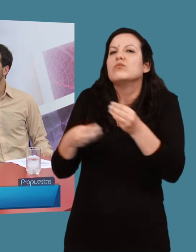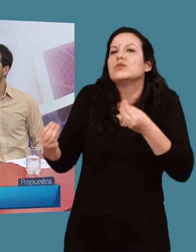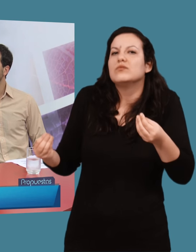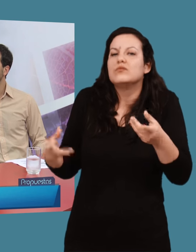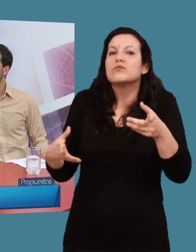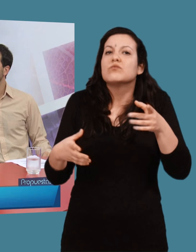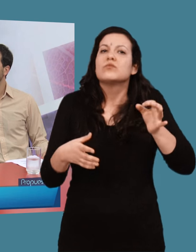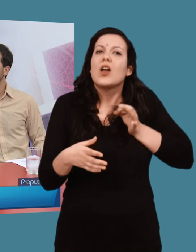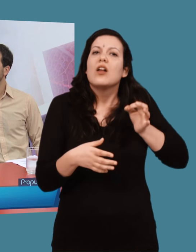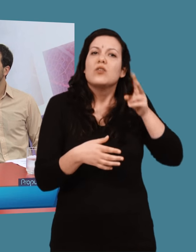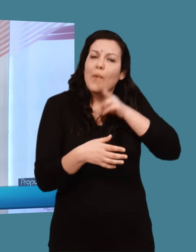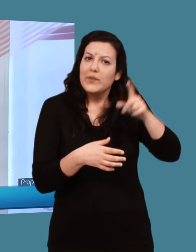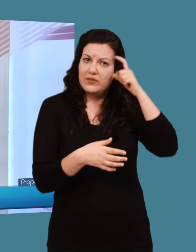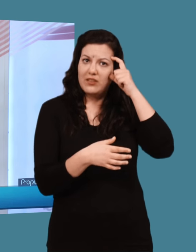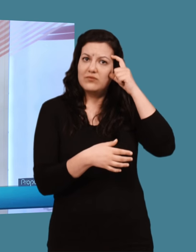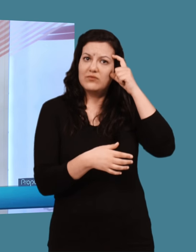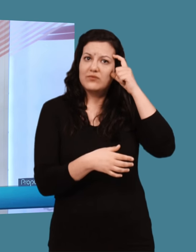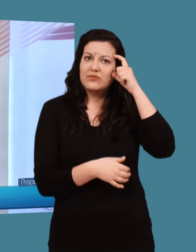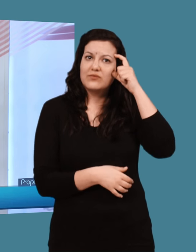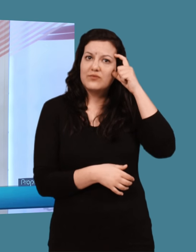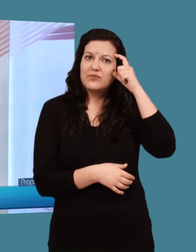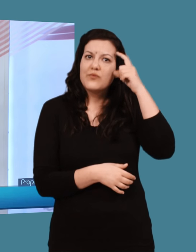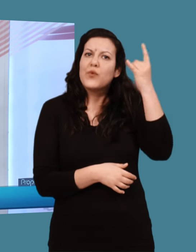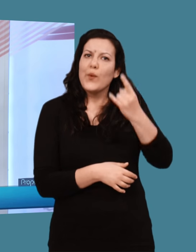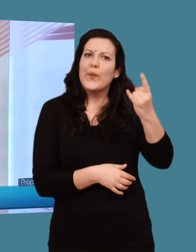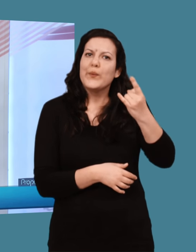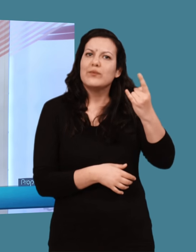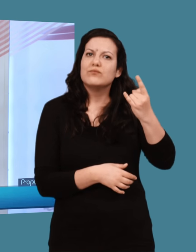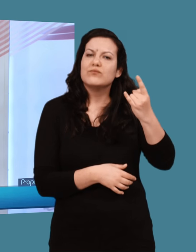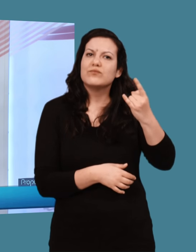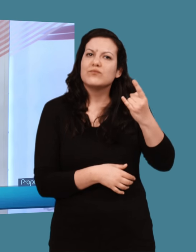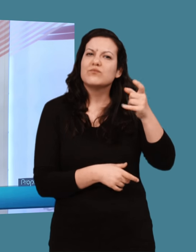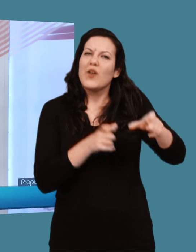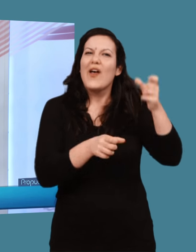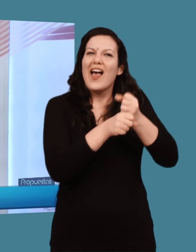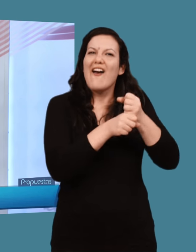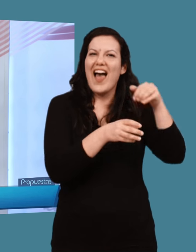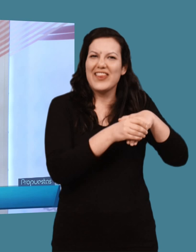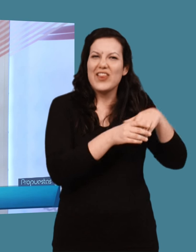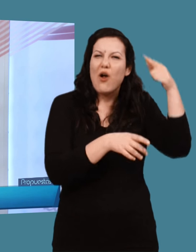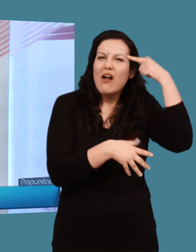En el año 2010 la Universidad reflexionó sobre su